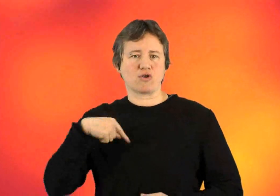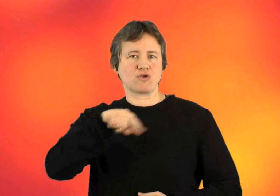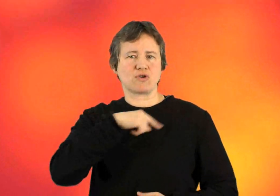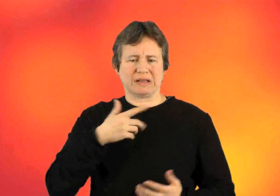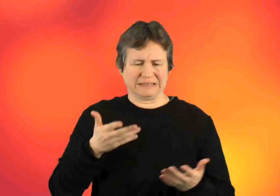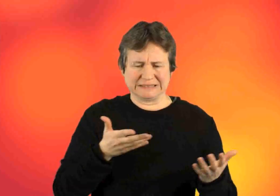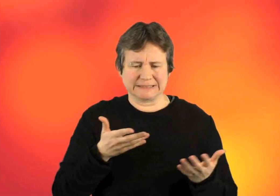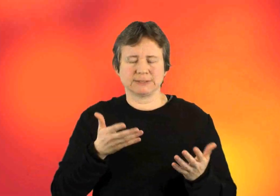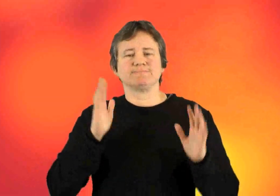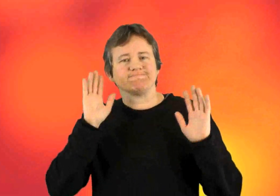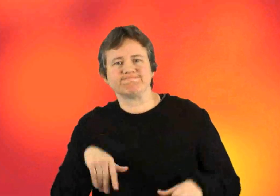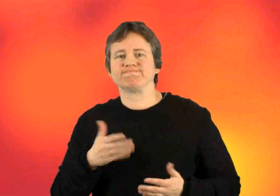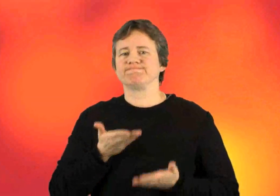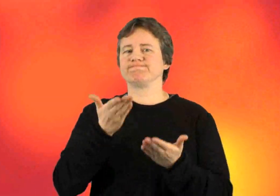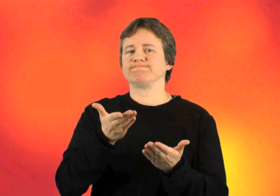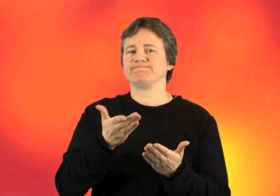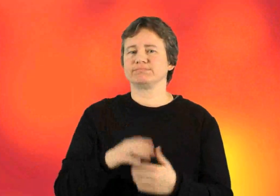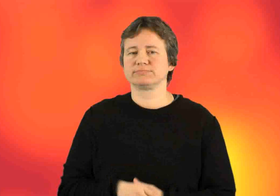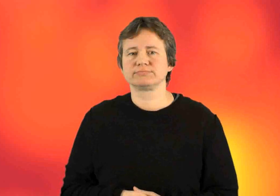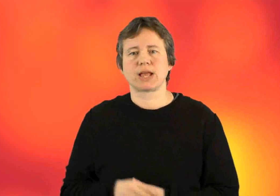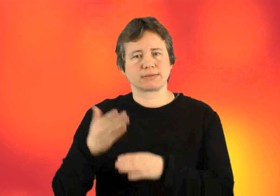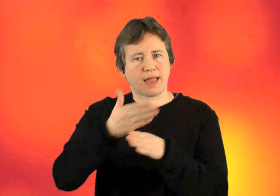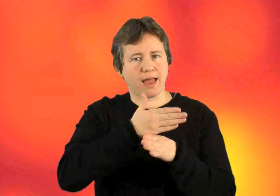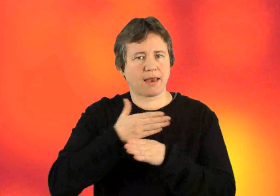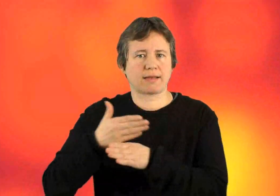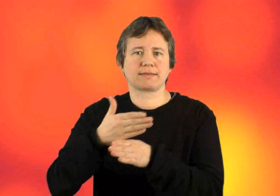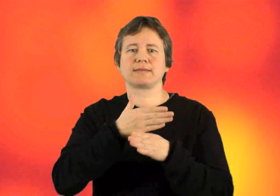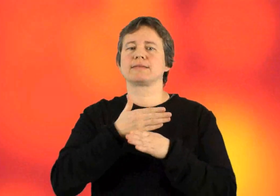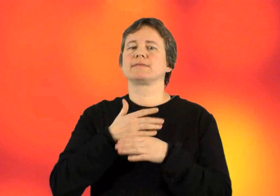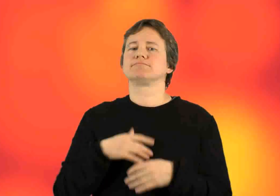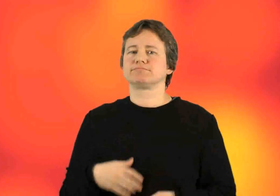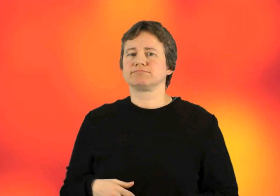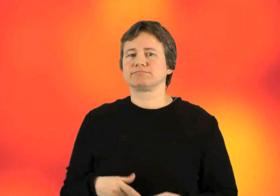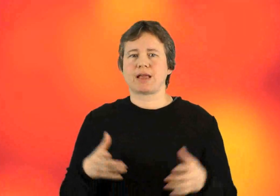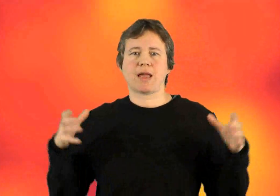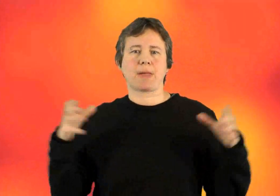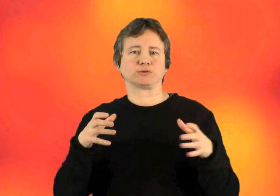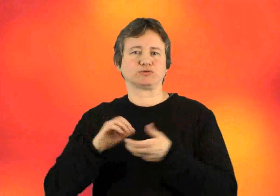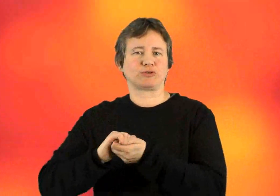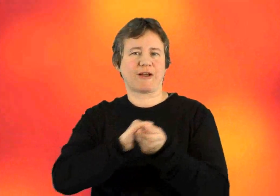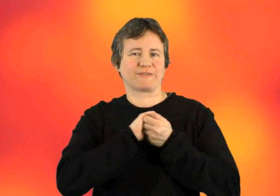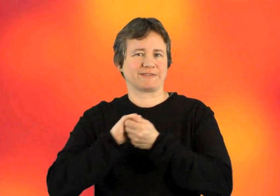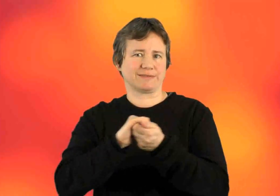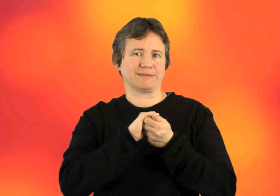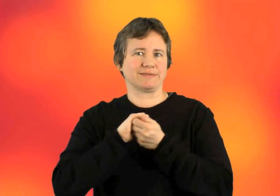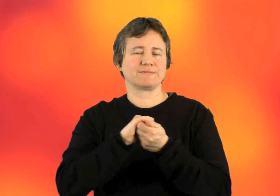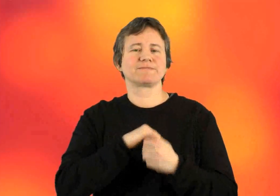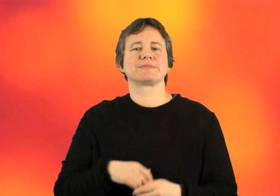Außerdem können wir auch weiter geben und teilen So sind wir eine starke Gemeinschaft